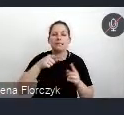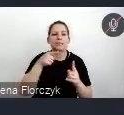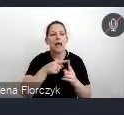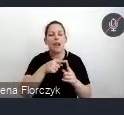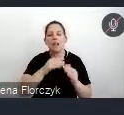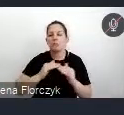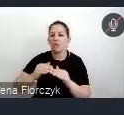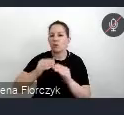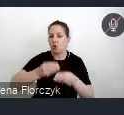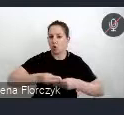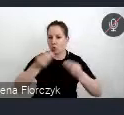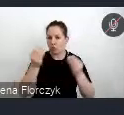Panie prezydencie, bardzo prosimy.